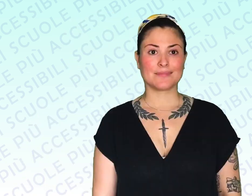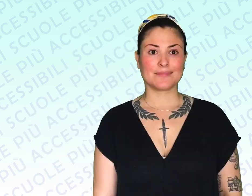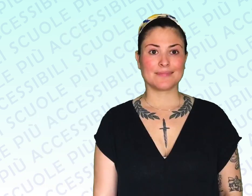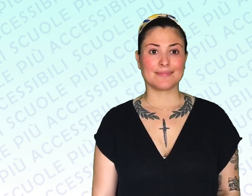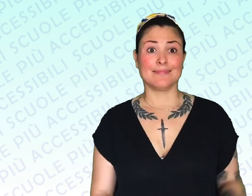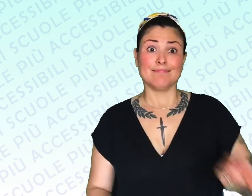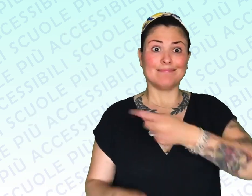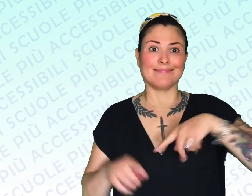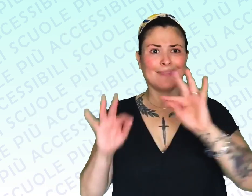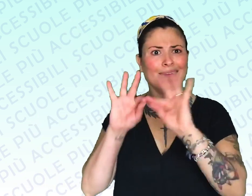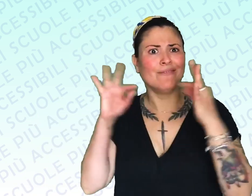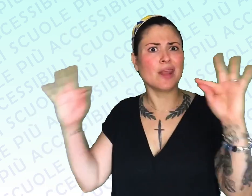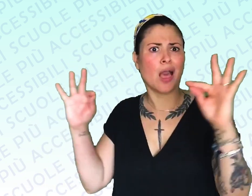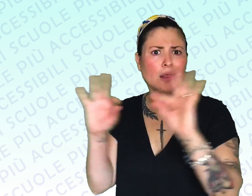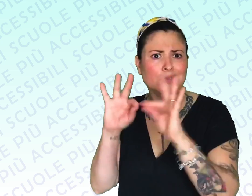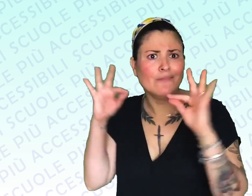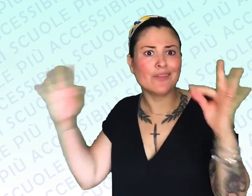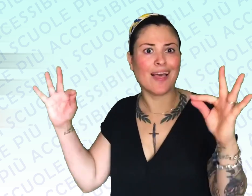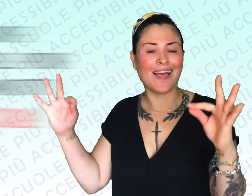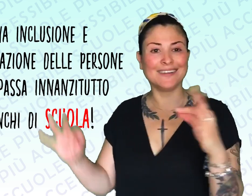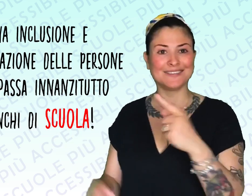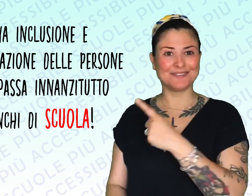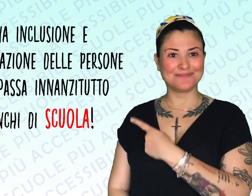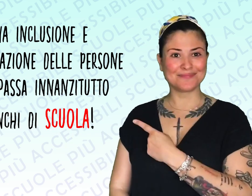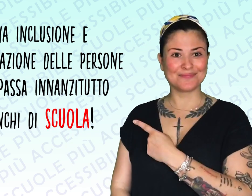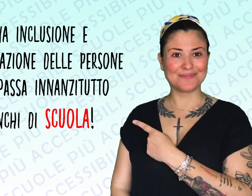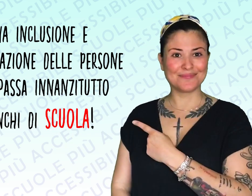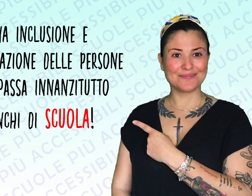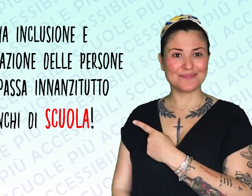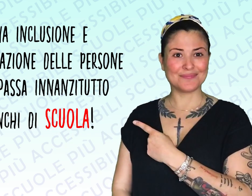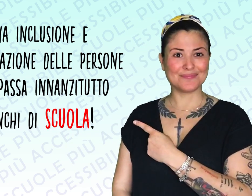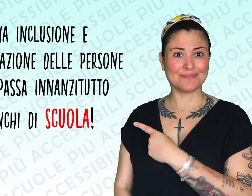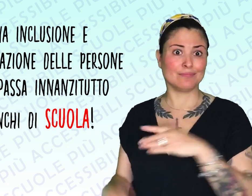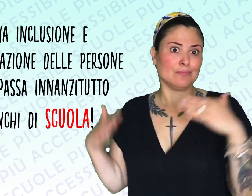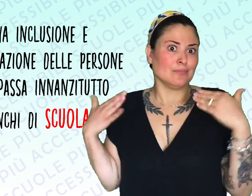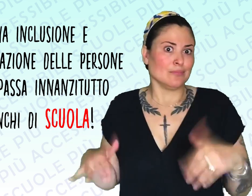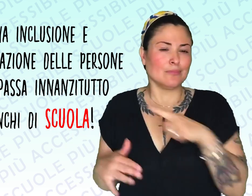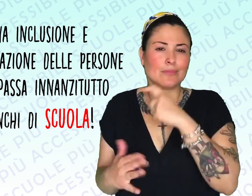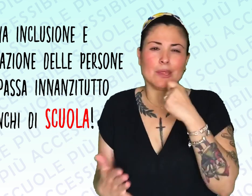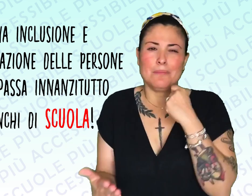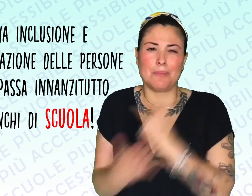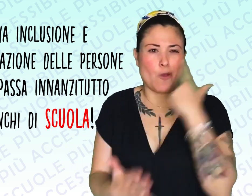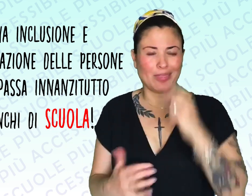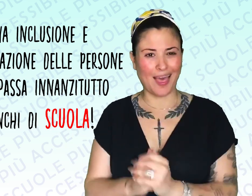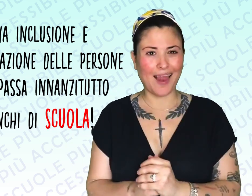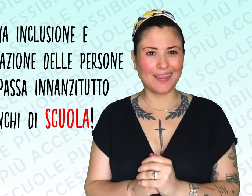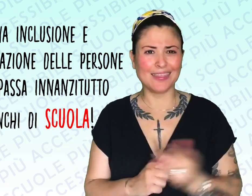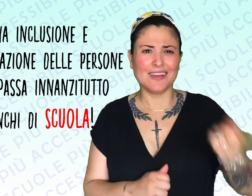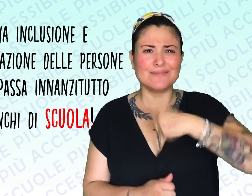Come ripetiamo spesso, la piena inclusione e realizzazione delle persone sorde passa innanzitutto dai banchi di scuola...